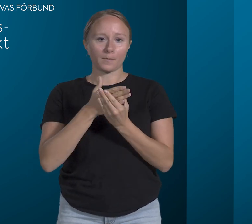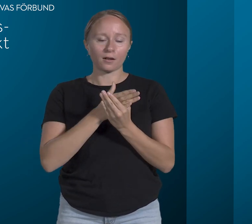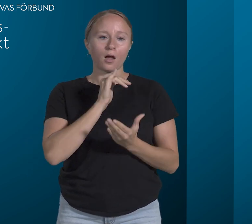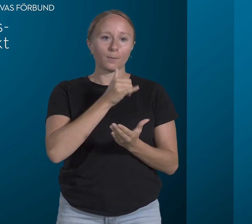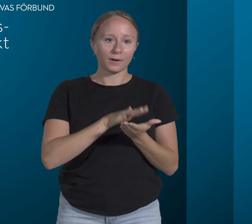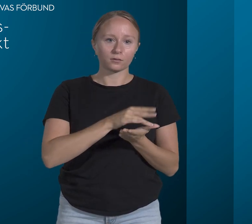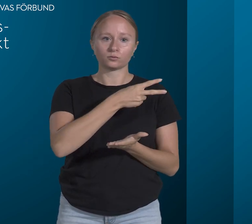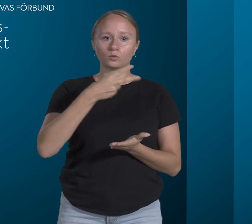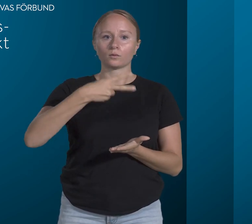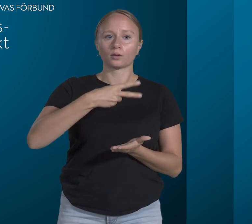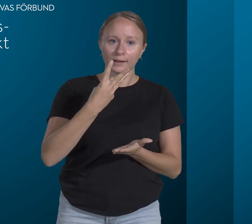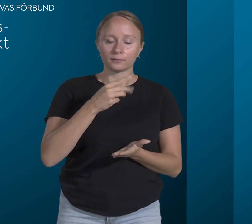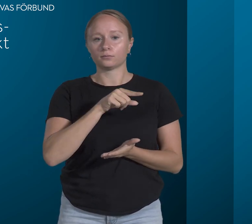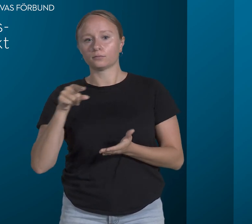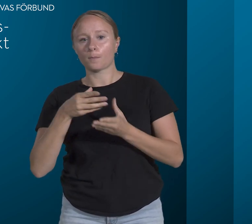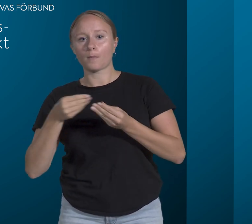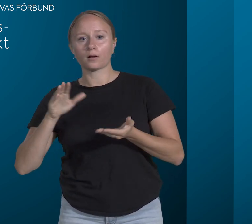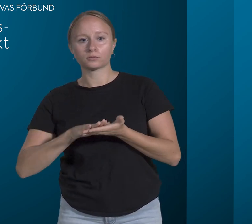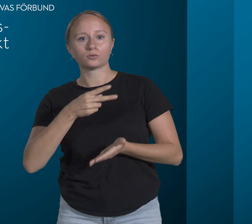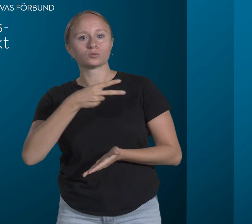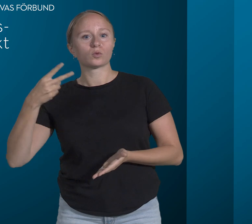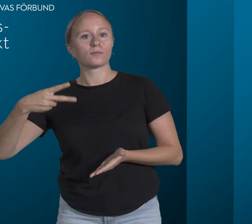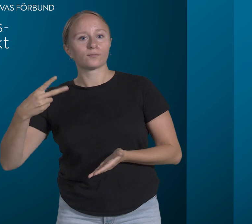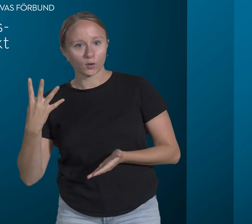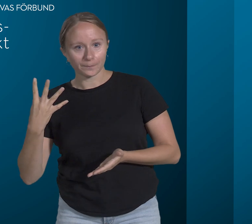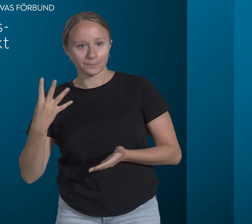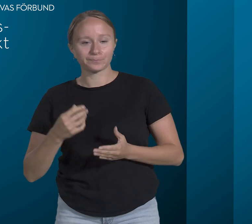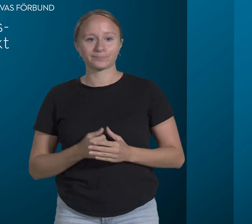mellan april 2023 och mars 2024.